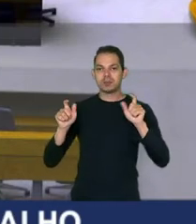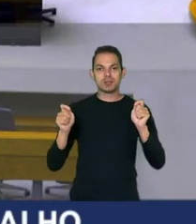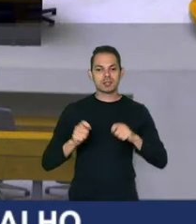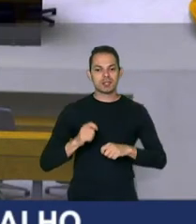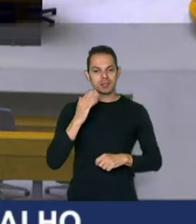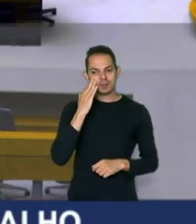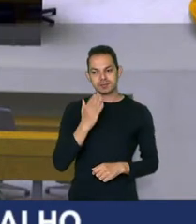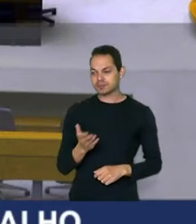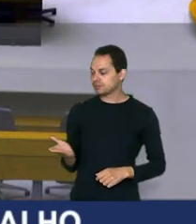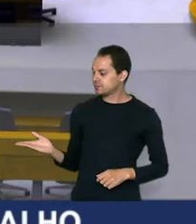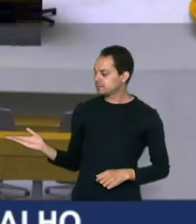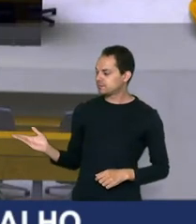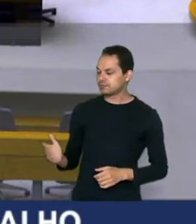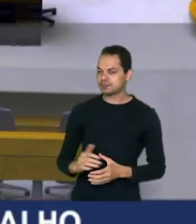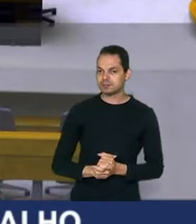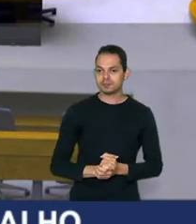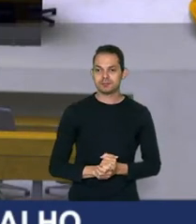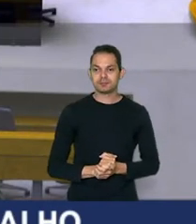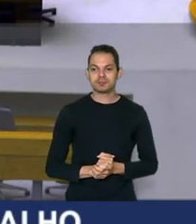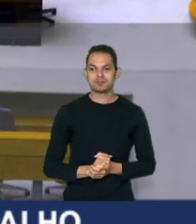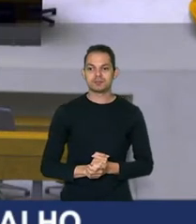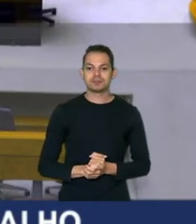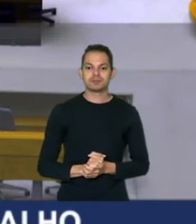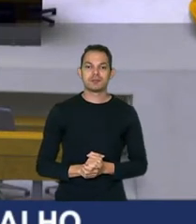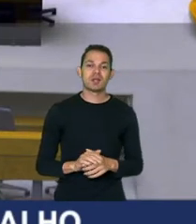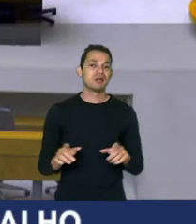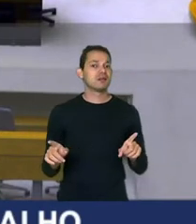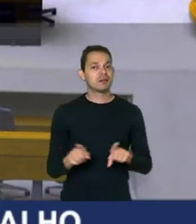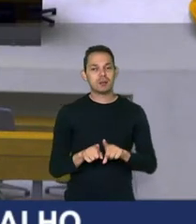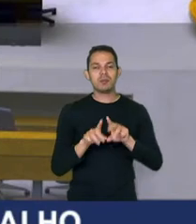CÓDIGO QR CODE QUE SE ENCONTRA NA SUA TELA, NO SEU TELEVISOR, NAS IMAGENS DA TV